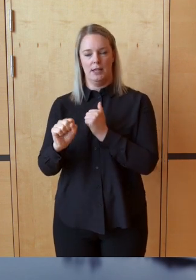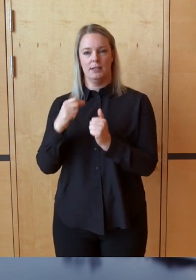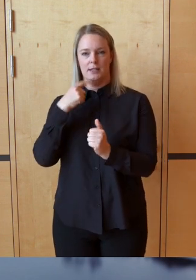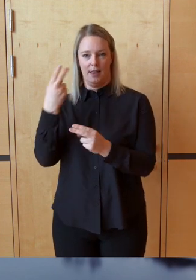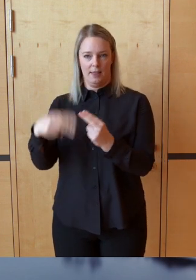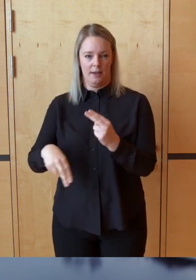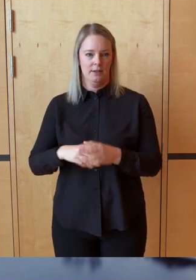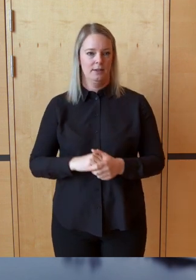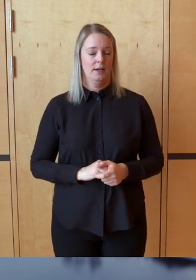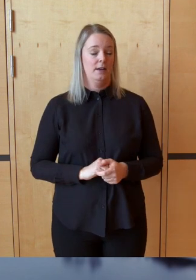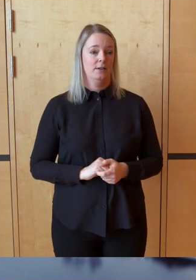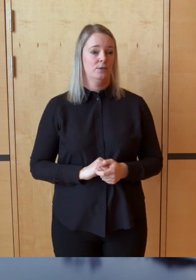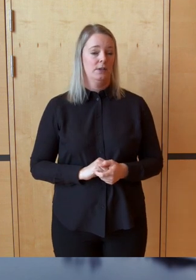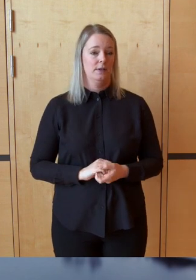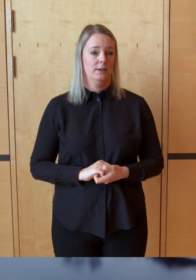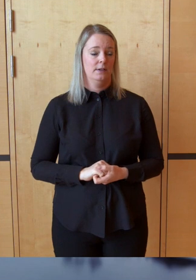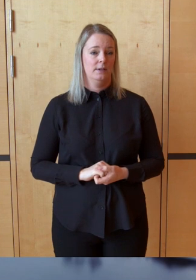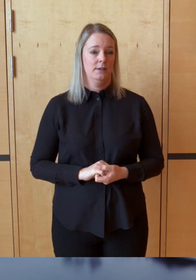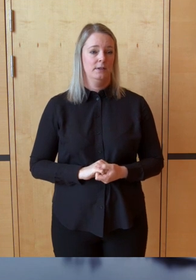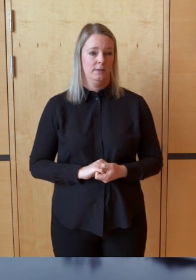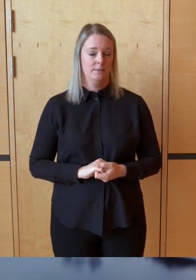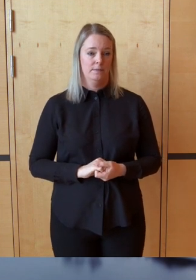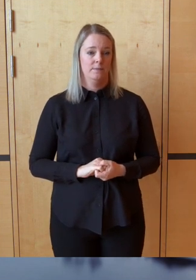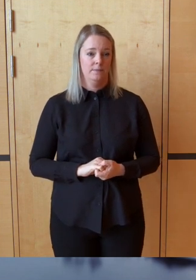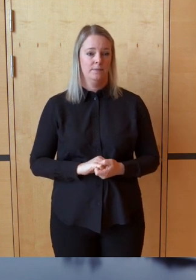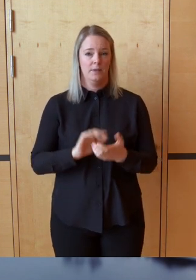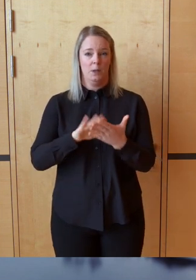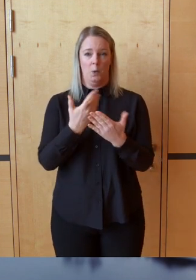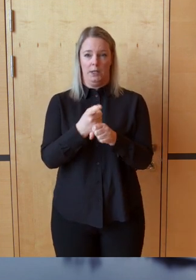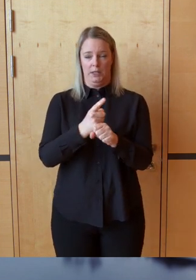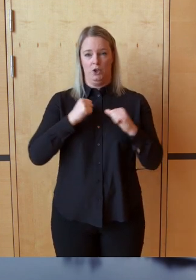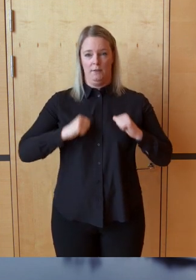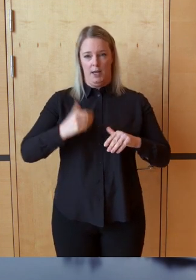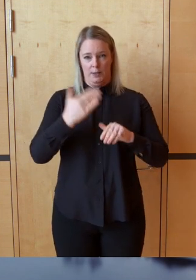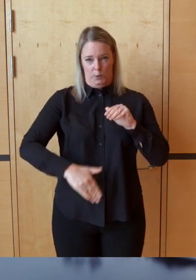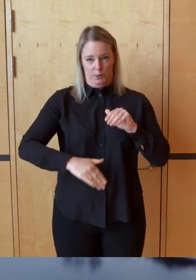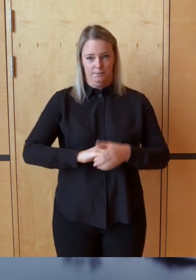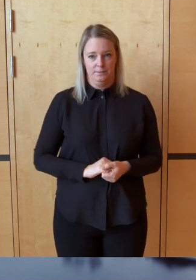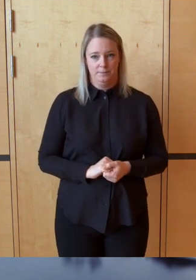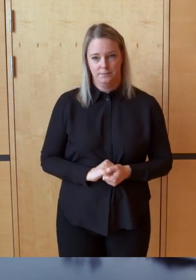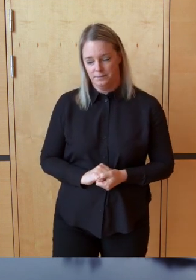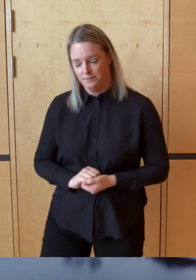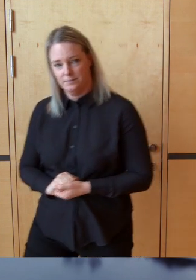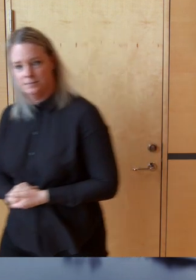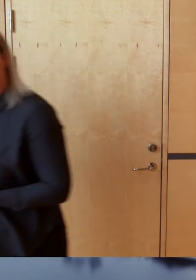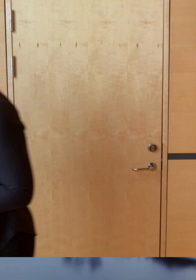Monteringen påbörjas Markku Abrahamsson Nej Kör vi närmaste dig